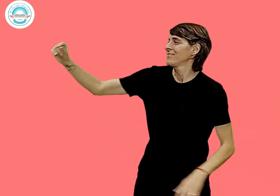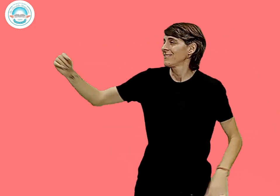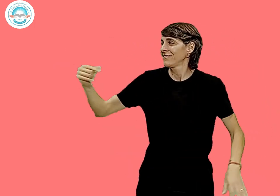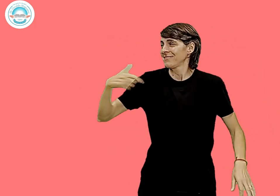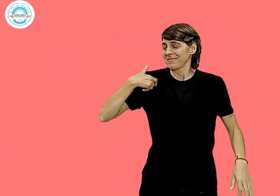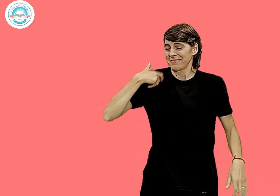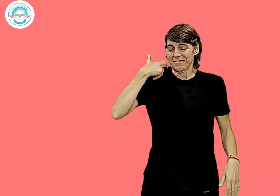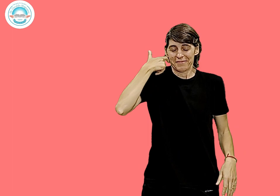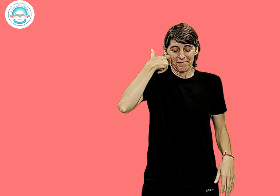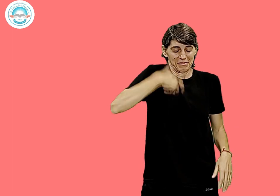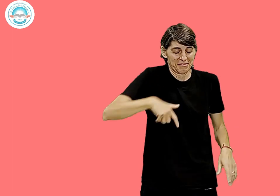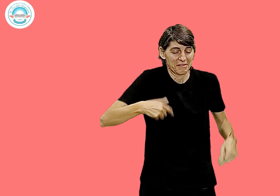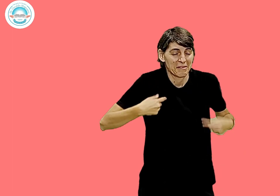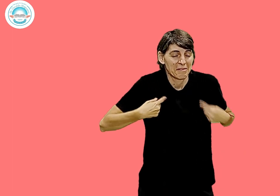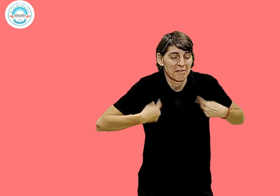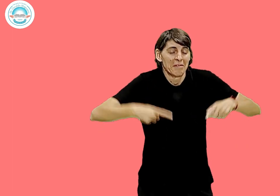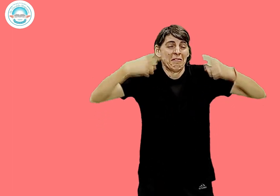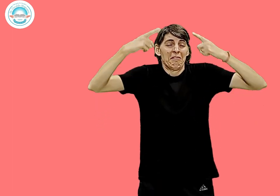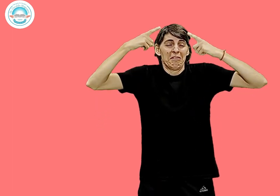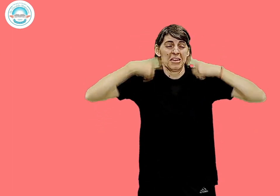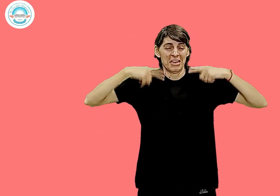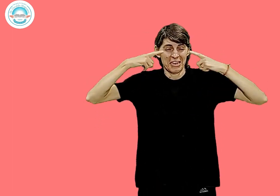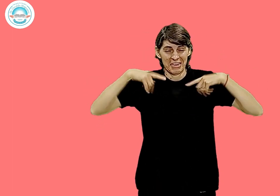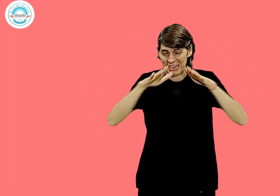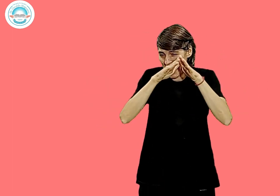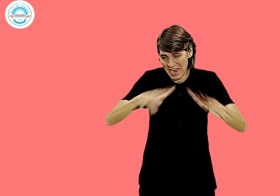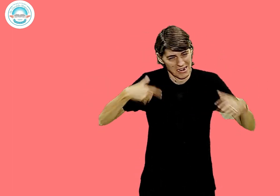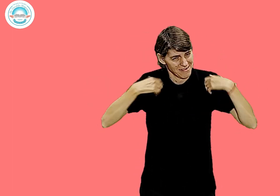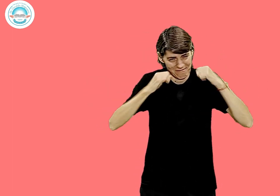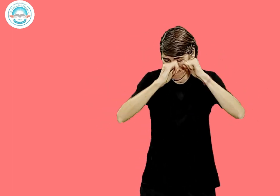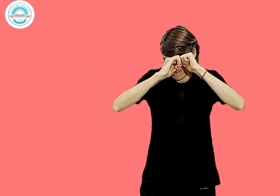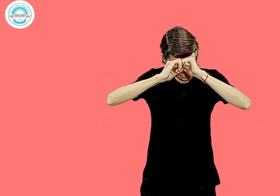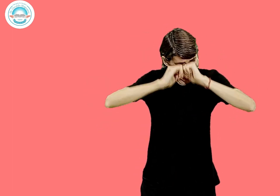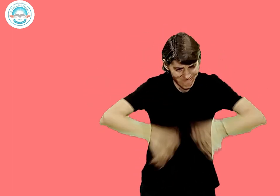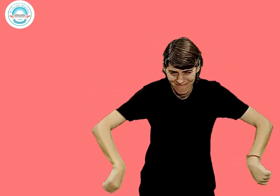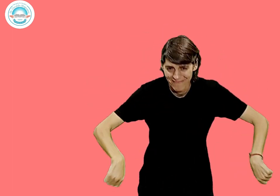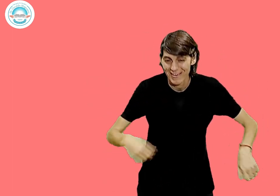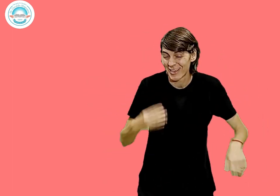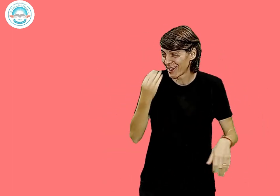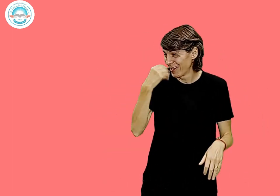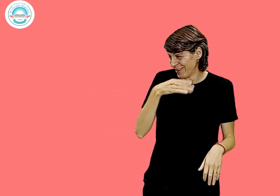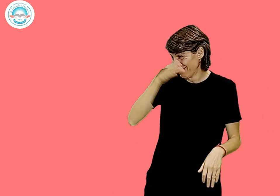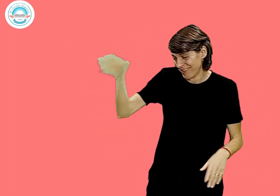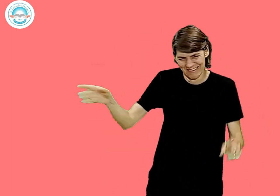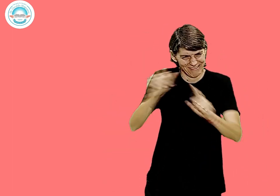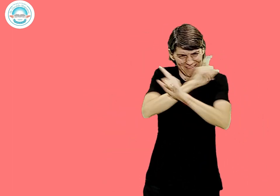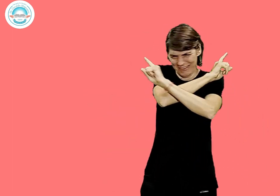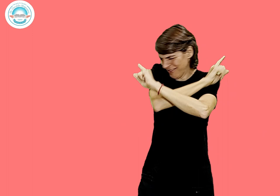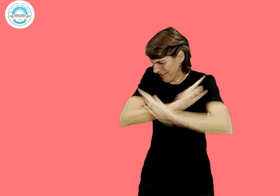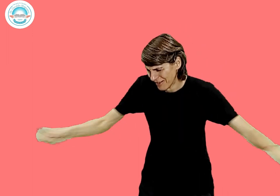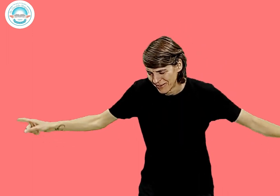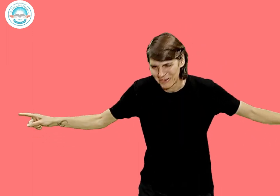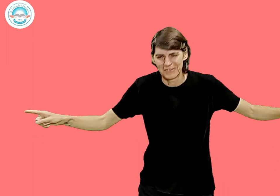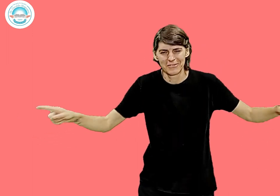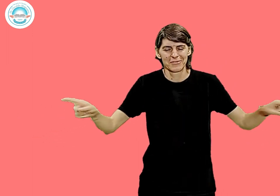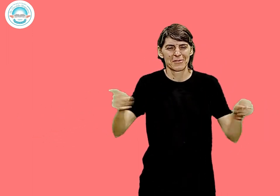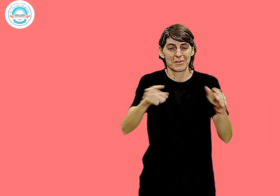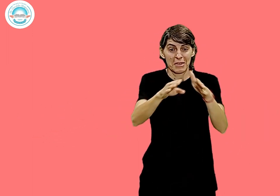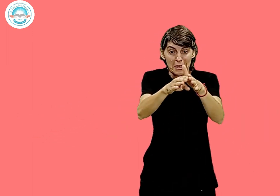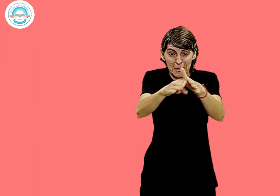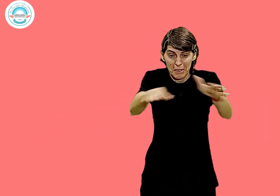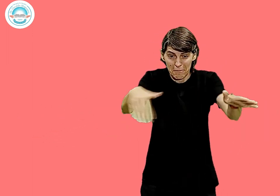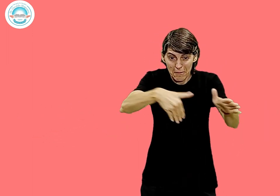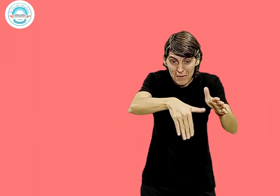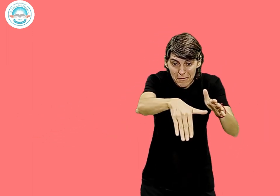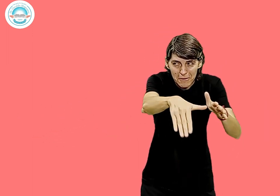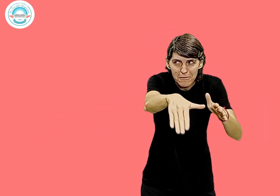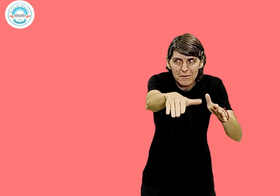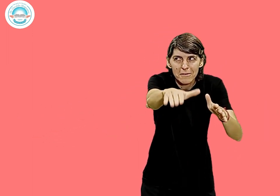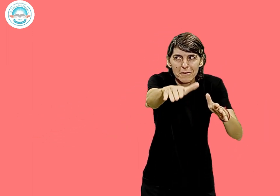la mochila,la revisó y encontró las medias olorosas y yo me puse a llorar.